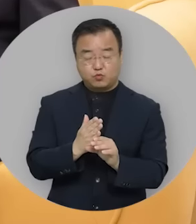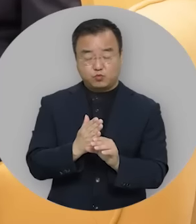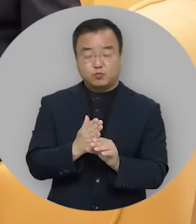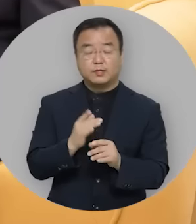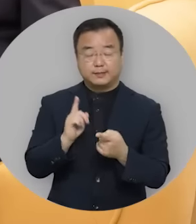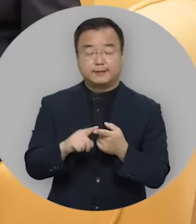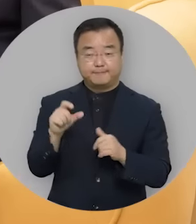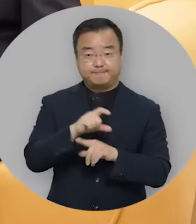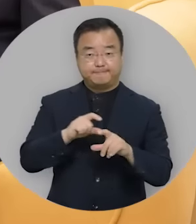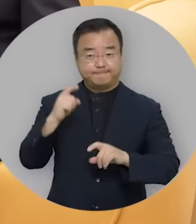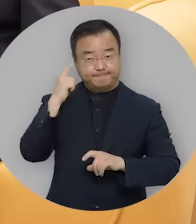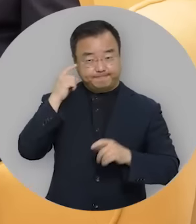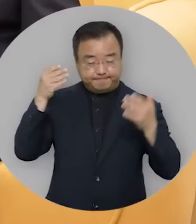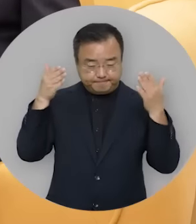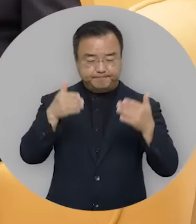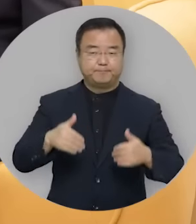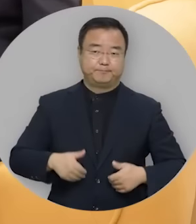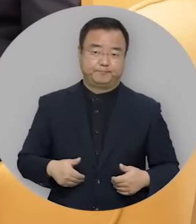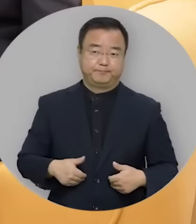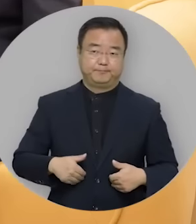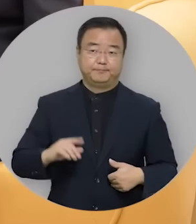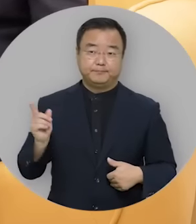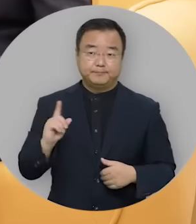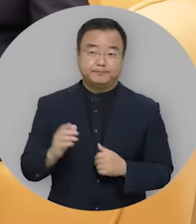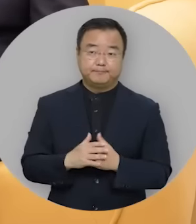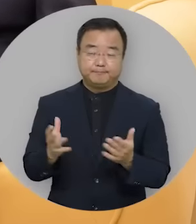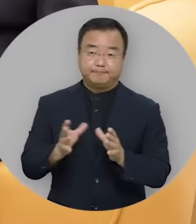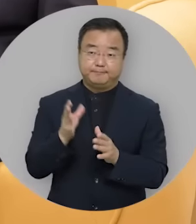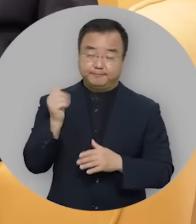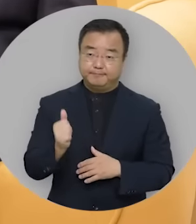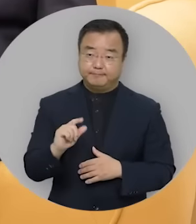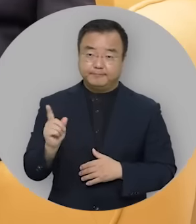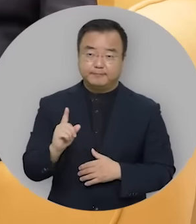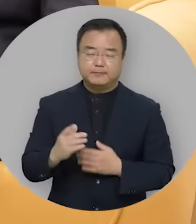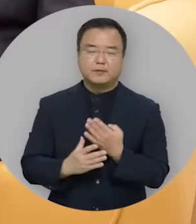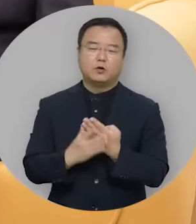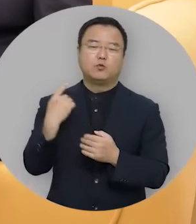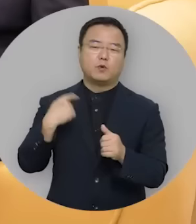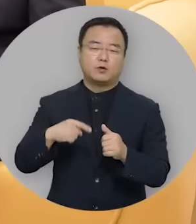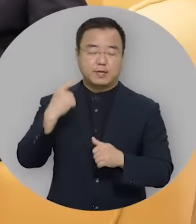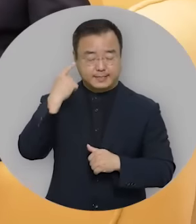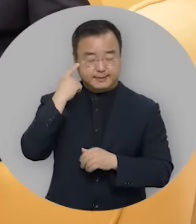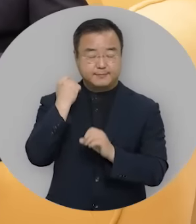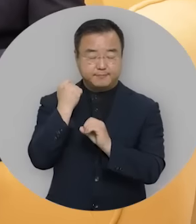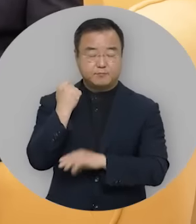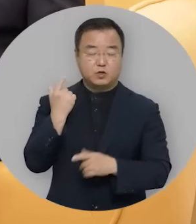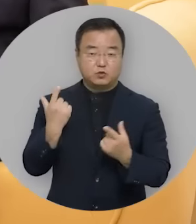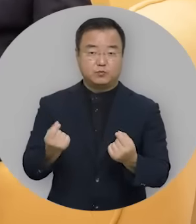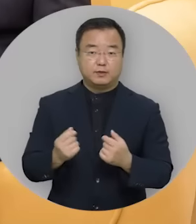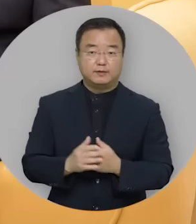그 부분에 있어서 신경을 써야 할 것 같은데 어떻습니까, 장관님? 앞에서 이야기한 통합교육의 정신이 그런 거고요.